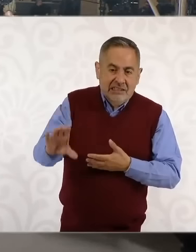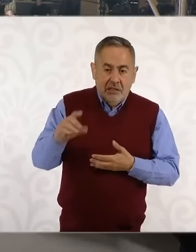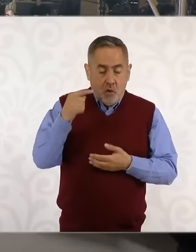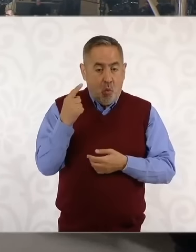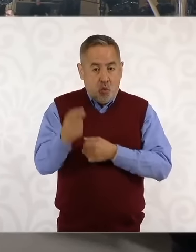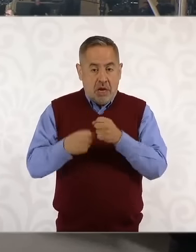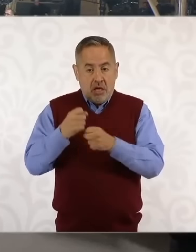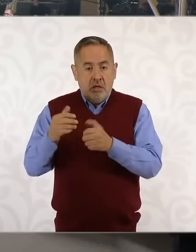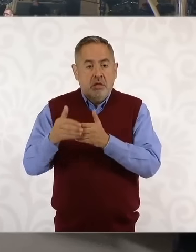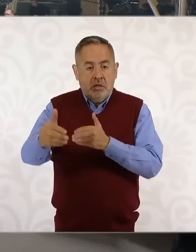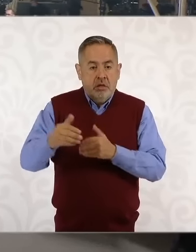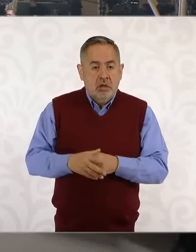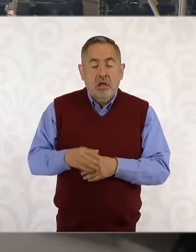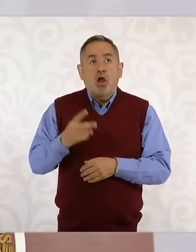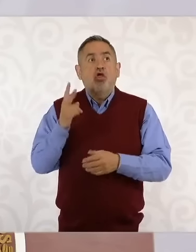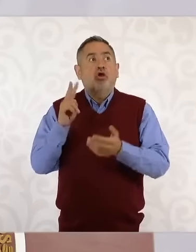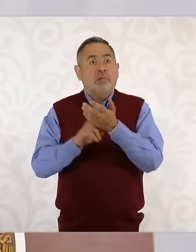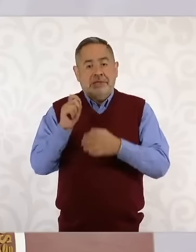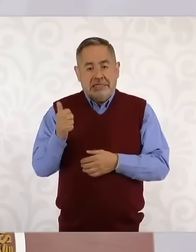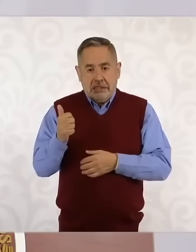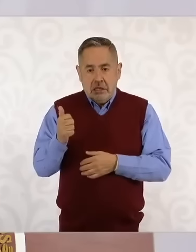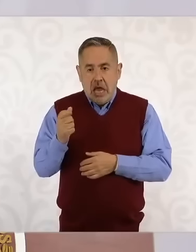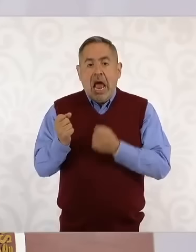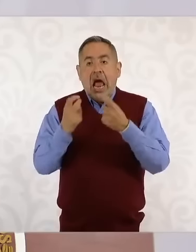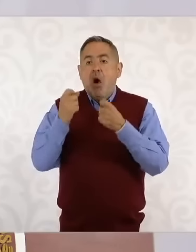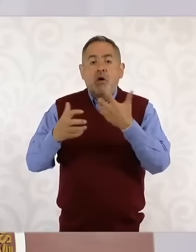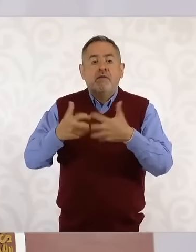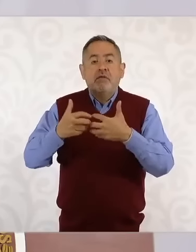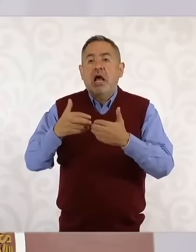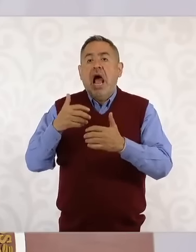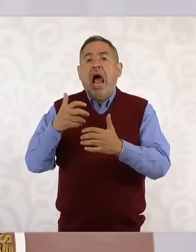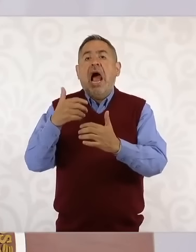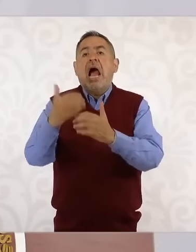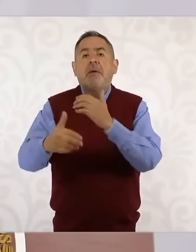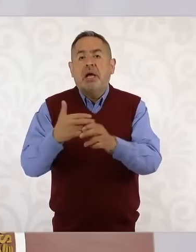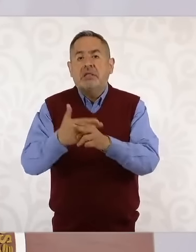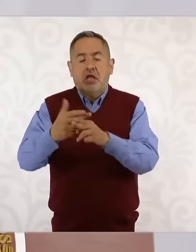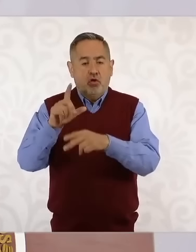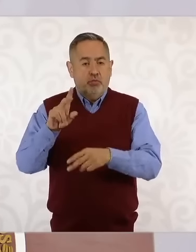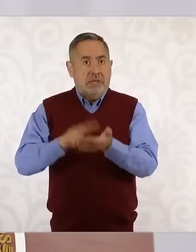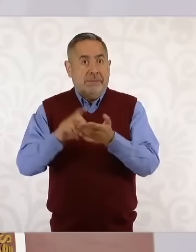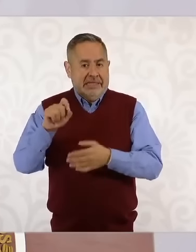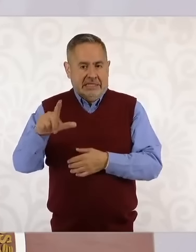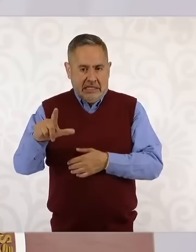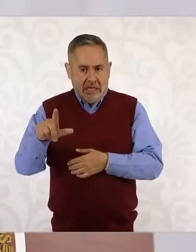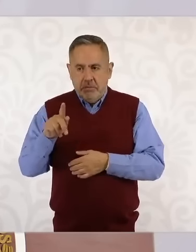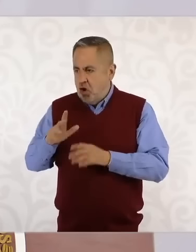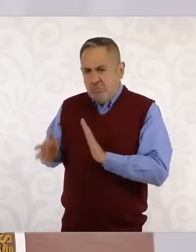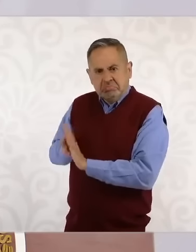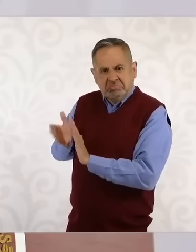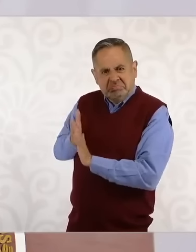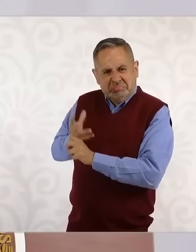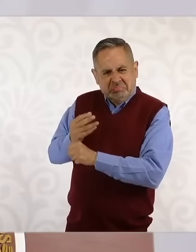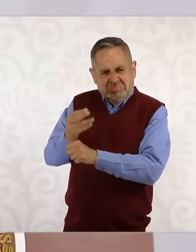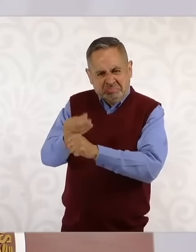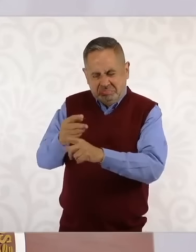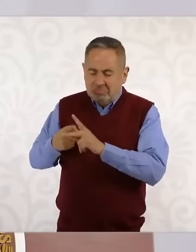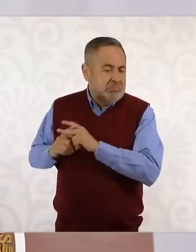año. No toda es en 2026 porque algunas plantas terminarán hasta el 2027, pero todas son 2026 ya